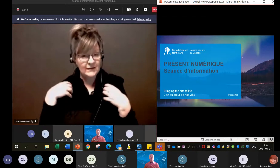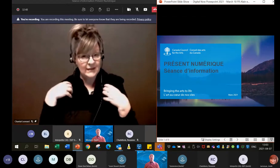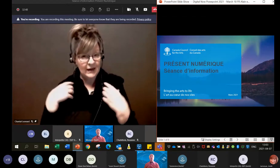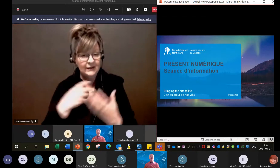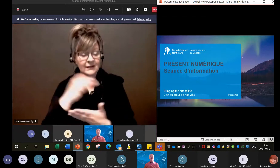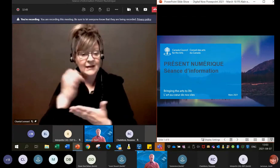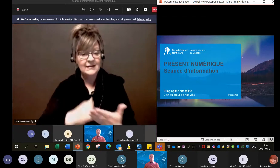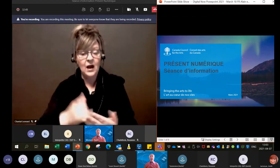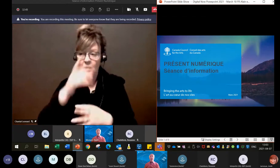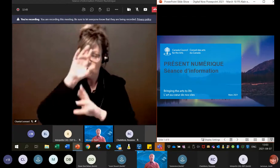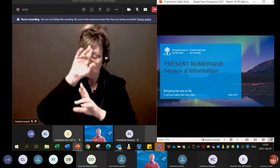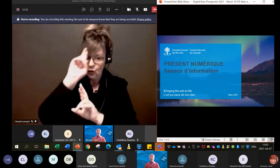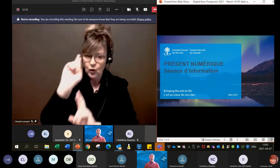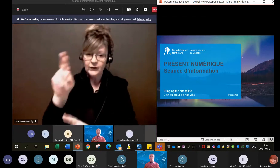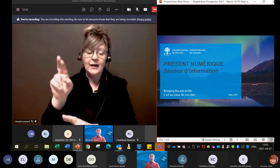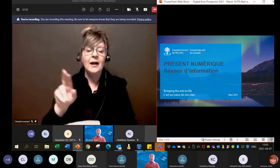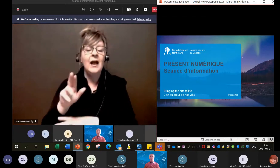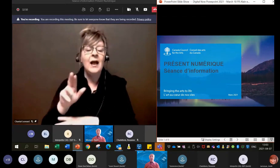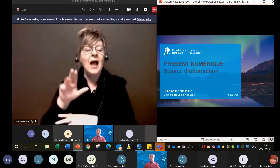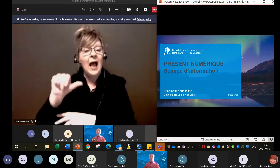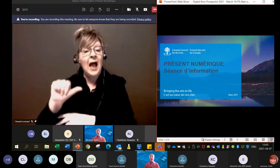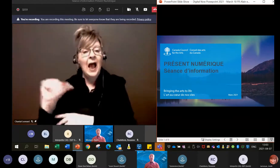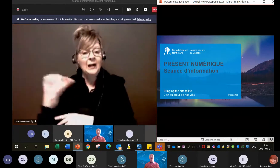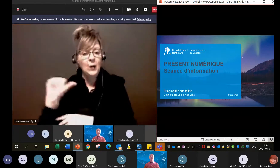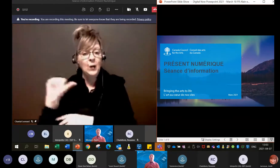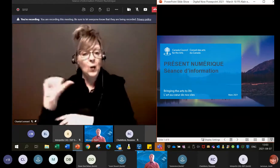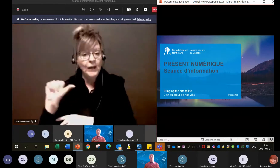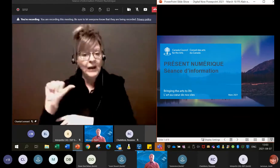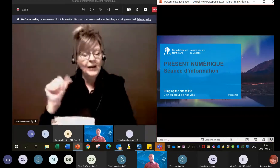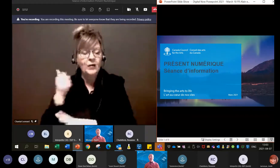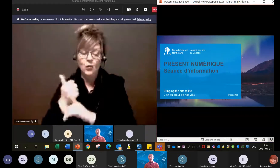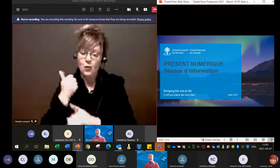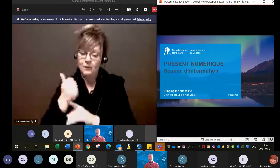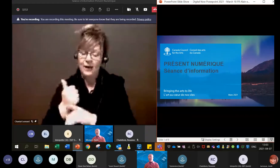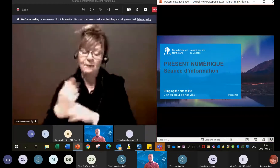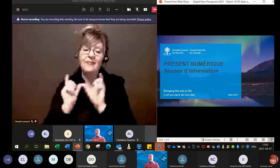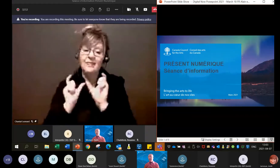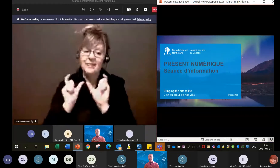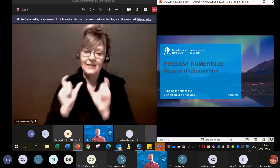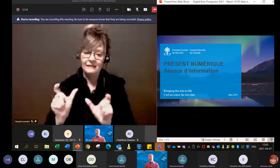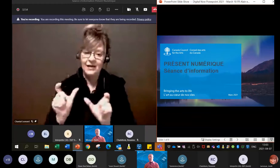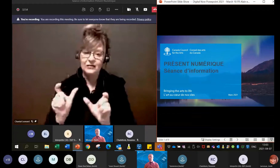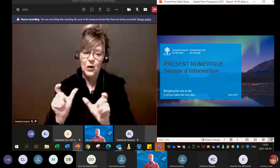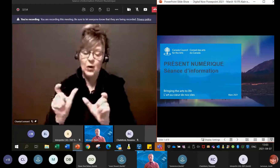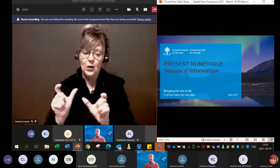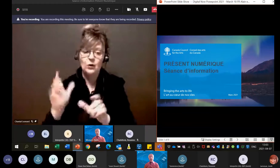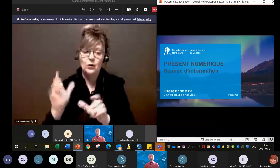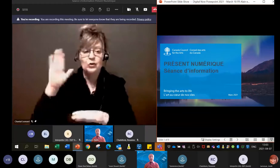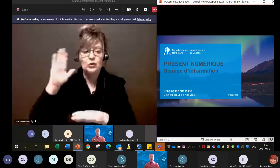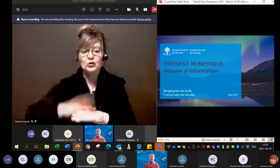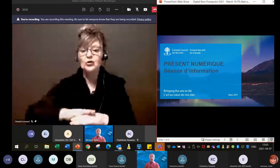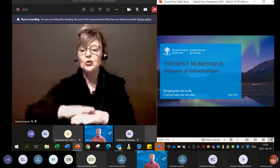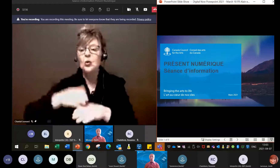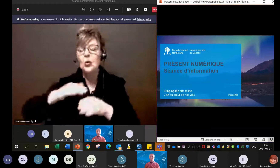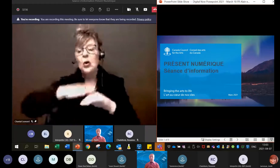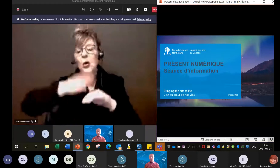sont les gardiens et défenseurs traditionnels du bassin hydrographique de la rivière des Outaouais et de ses